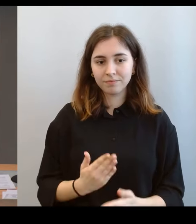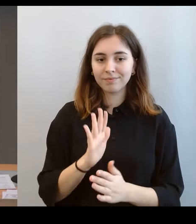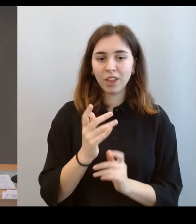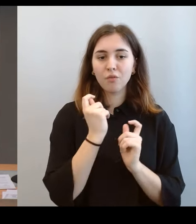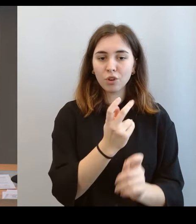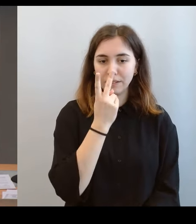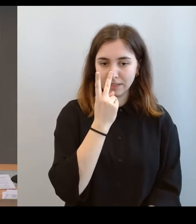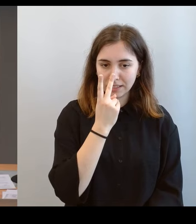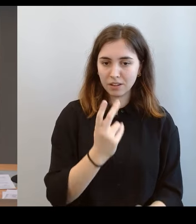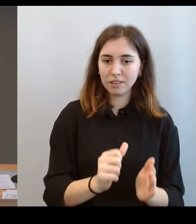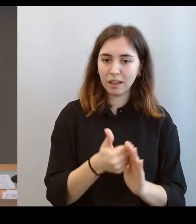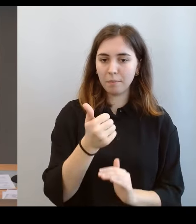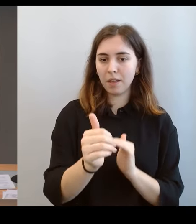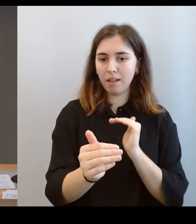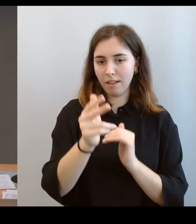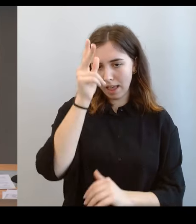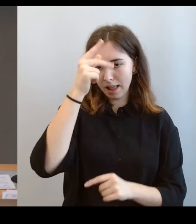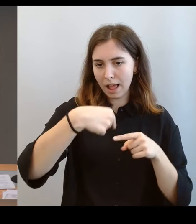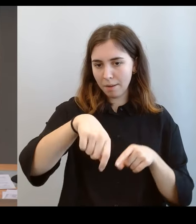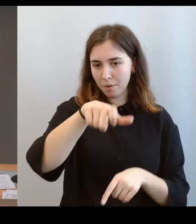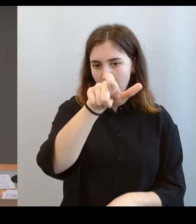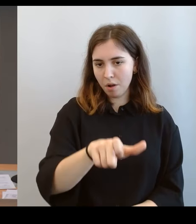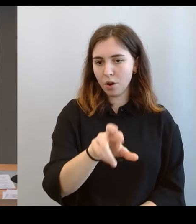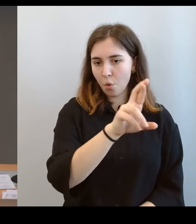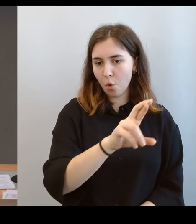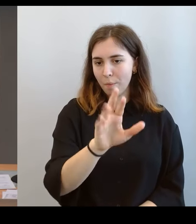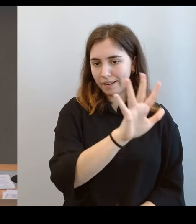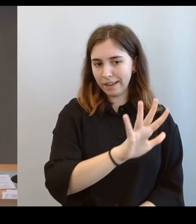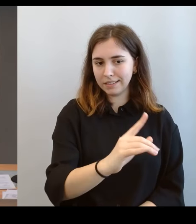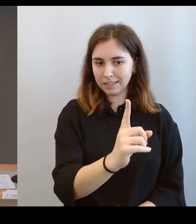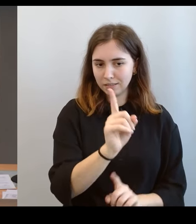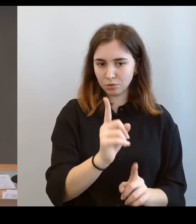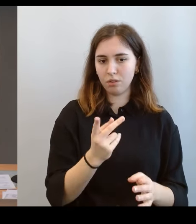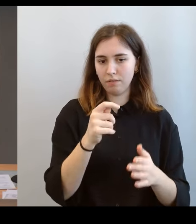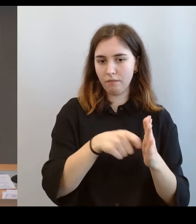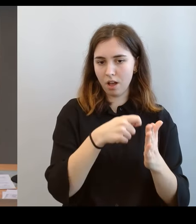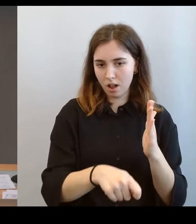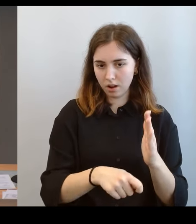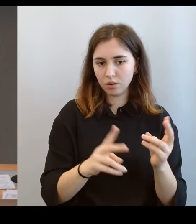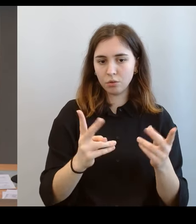stellvertretendes Mitglied und Herrn Abgeordneten Karsten Woldeit als stellvertretenden Vorsitzenden